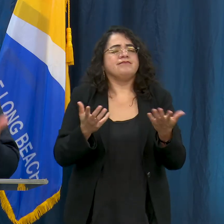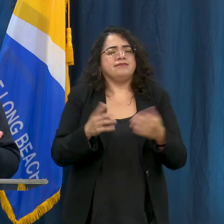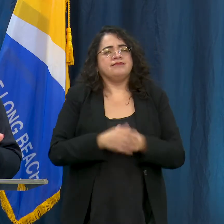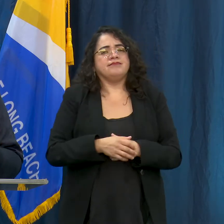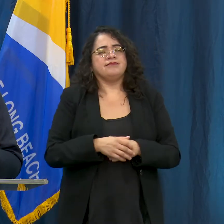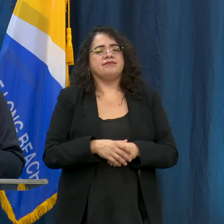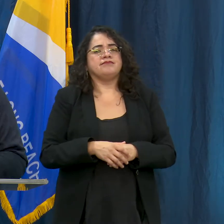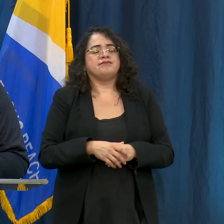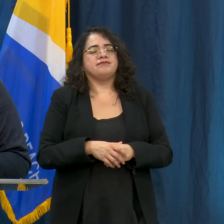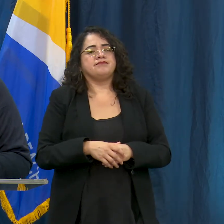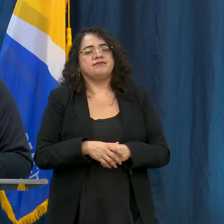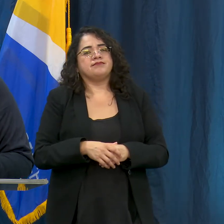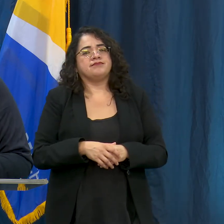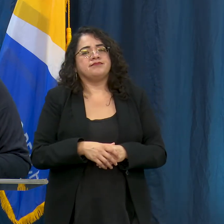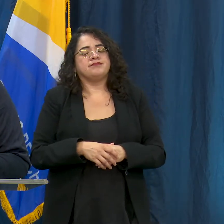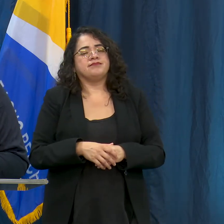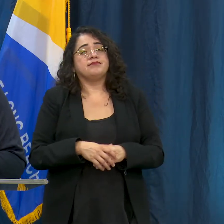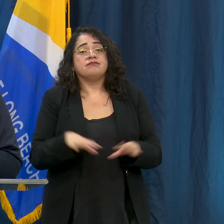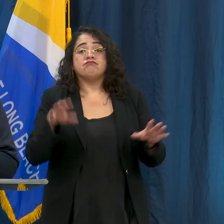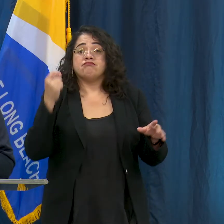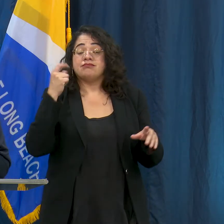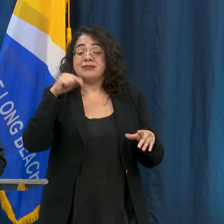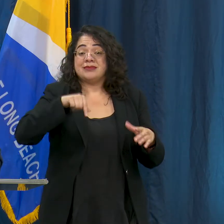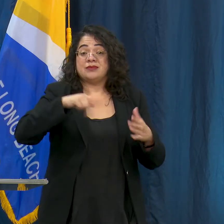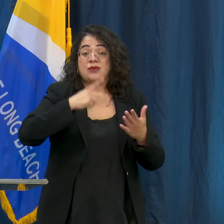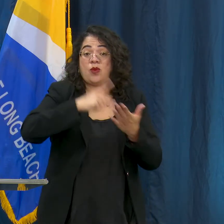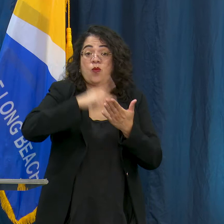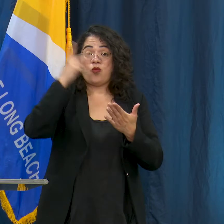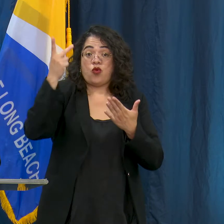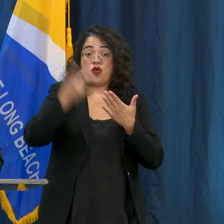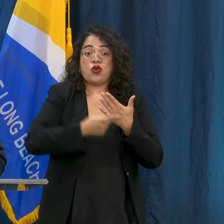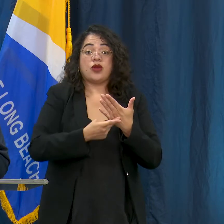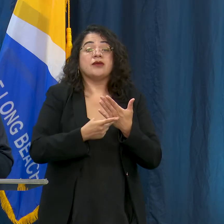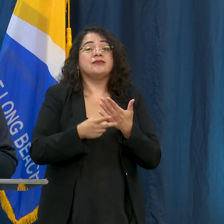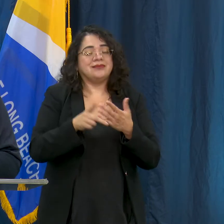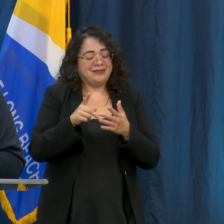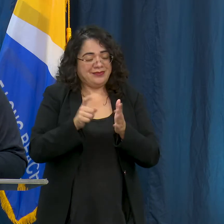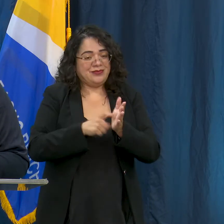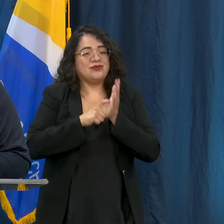Aire Libre este programa cope or era el sierra de que es residencial A's para